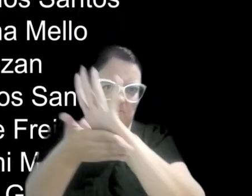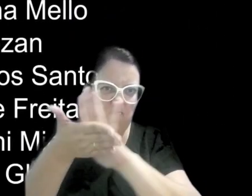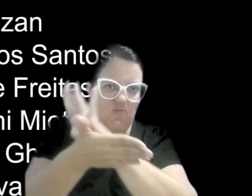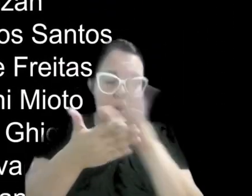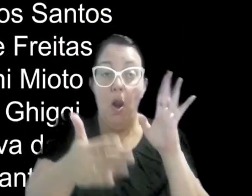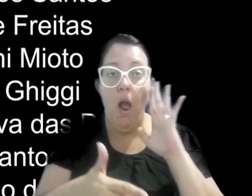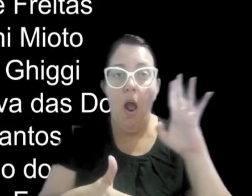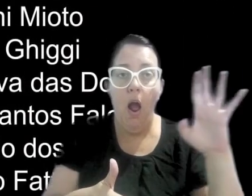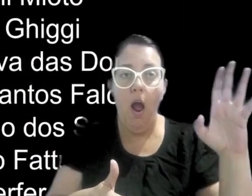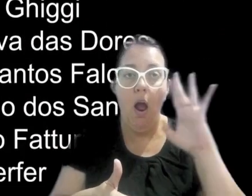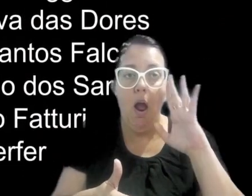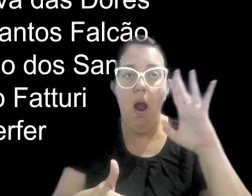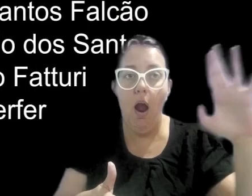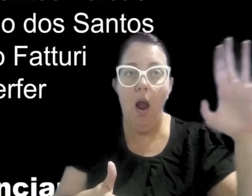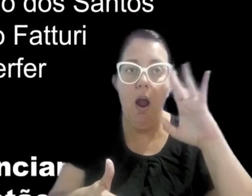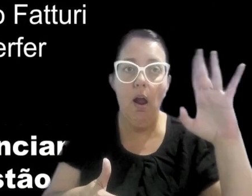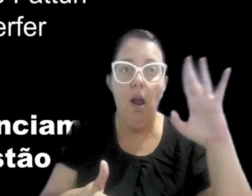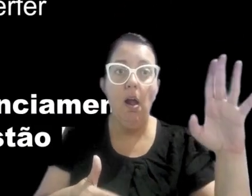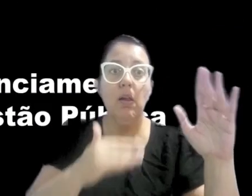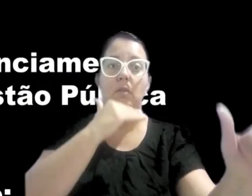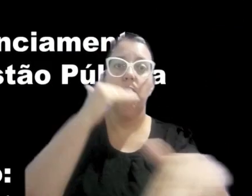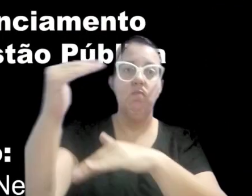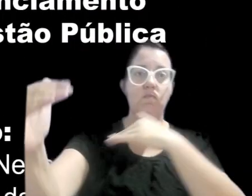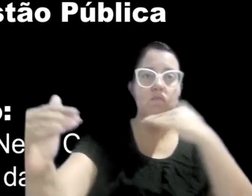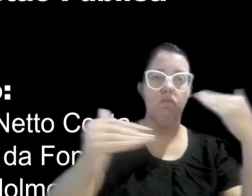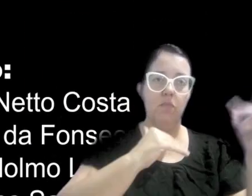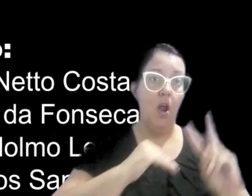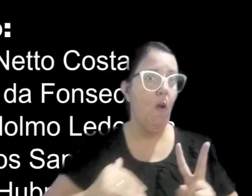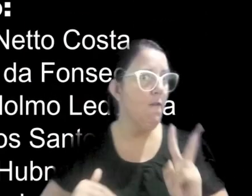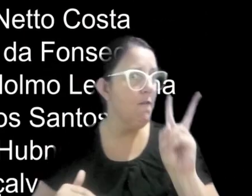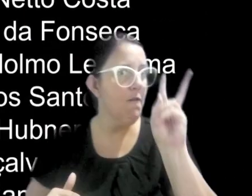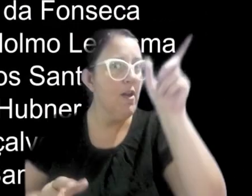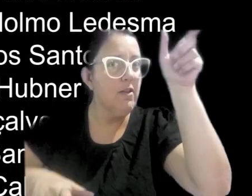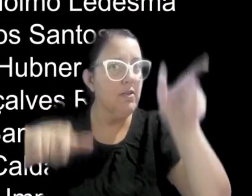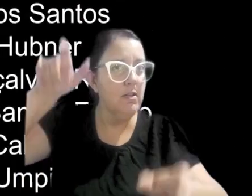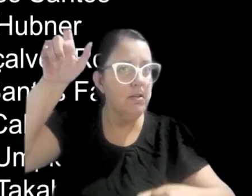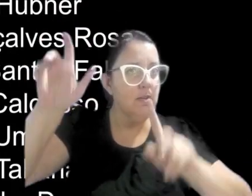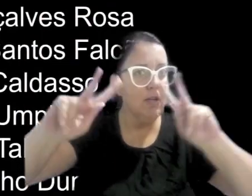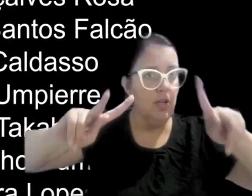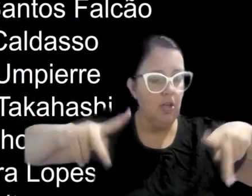E varre cama, e sonho e segue tudo pro além Me diga, Vale, quanto vale a vida de alguém?